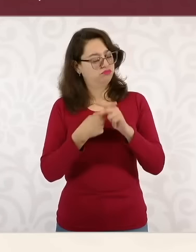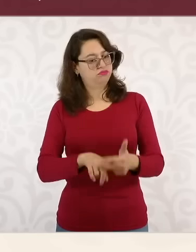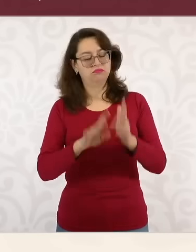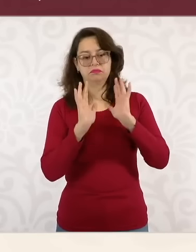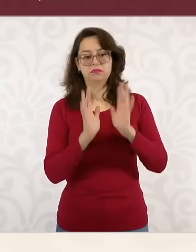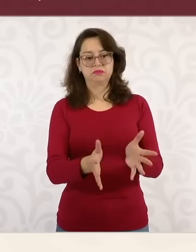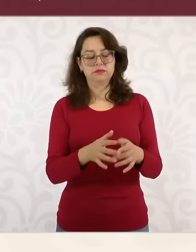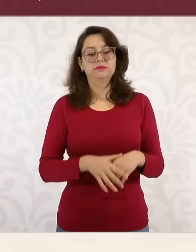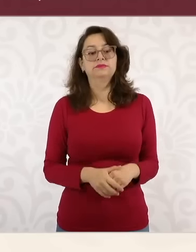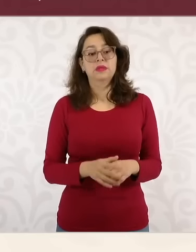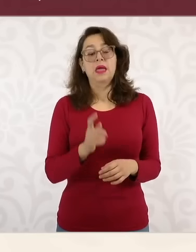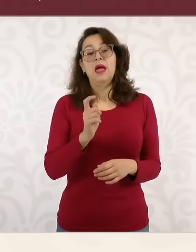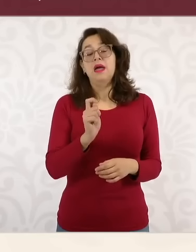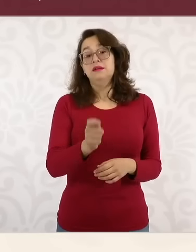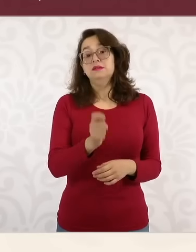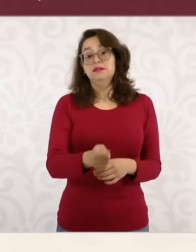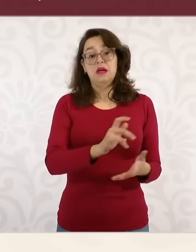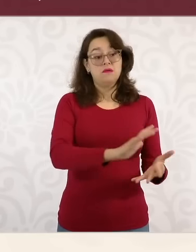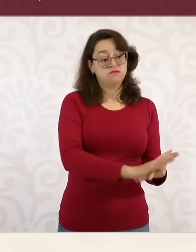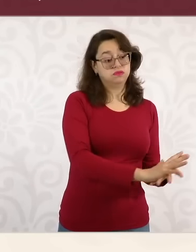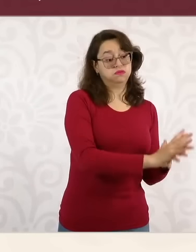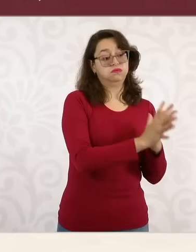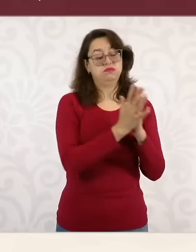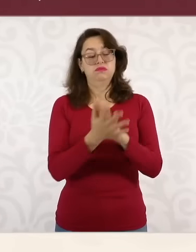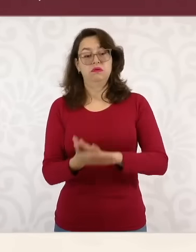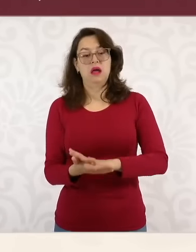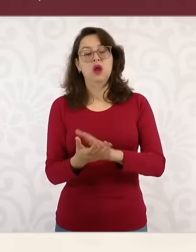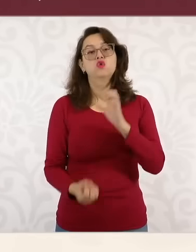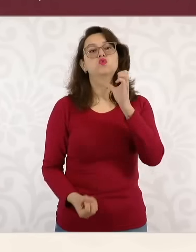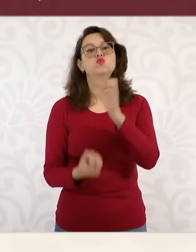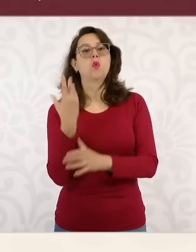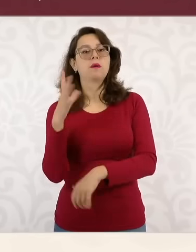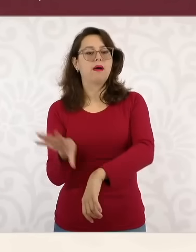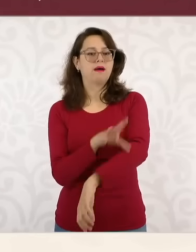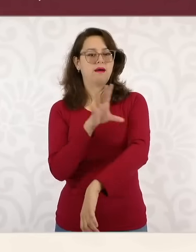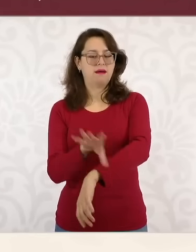de reconversión energética y de descarbonización que impulsamos desde el gobierno federal. En lo